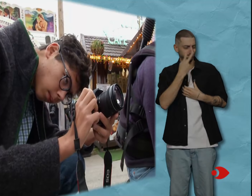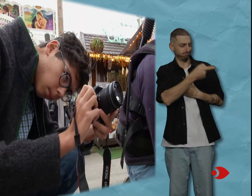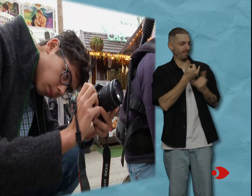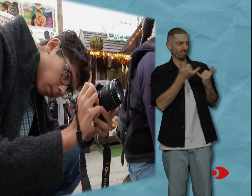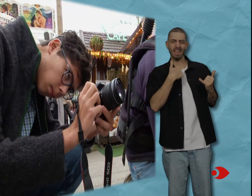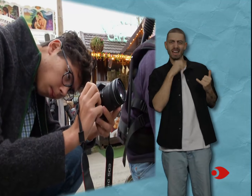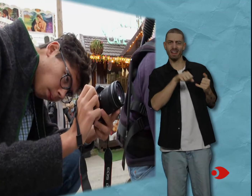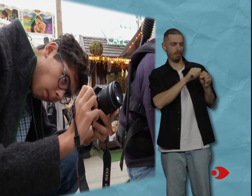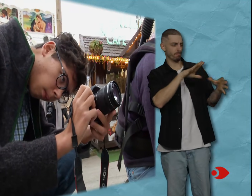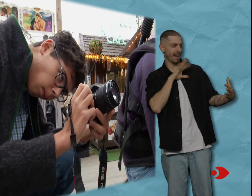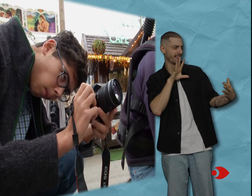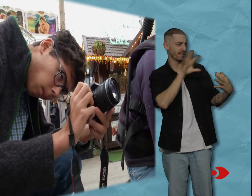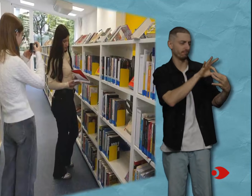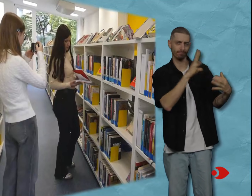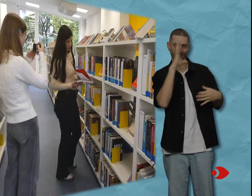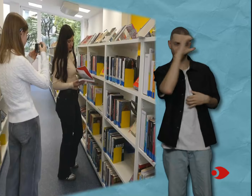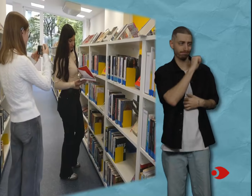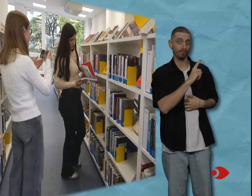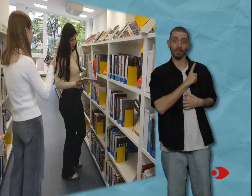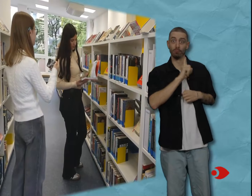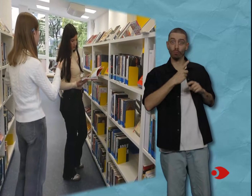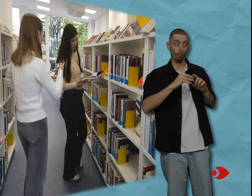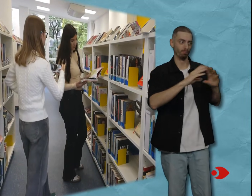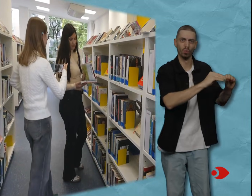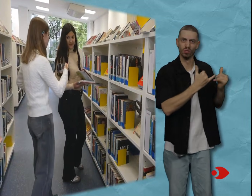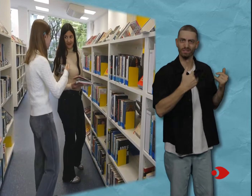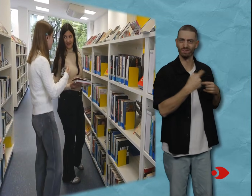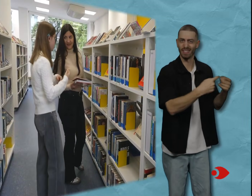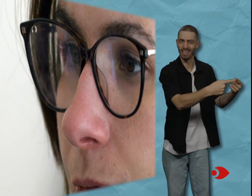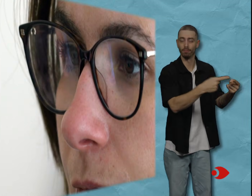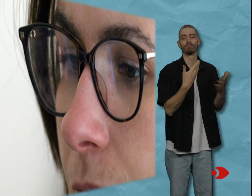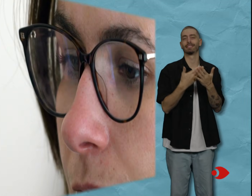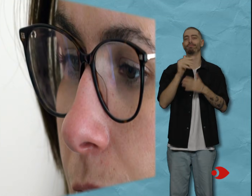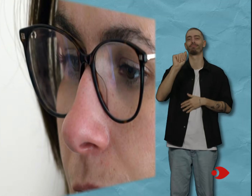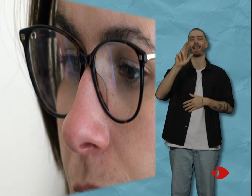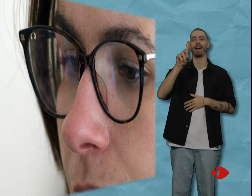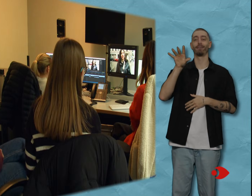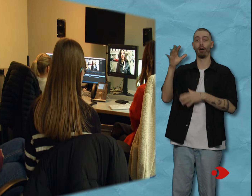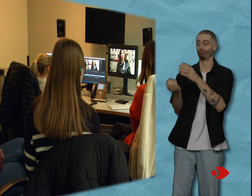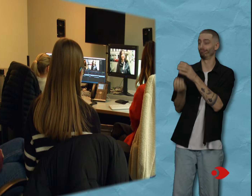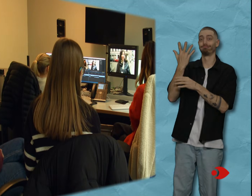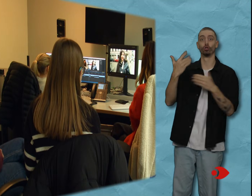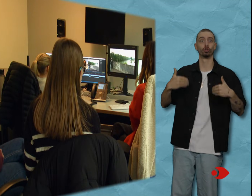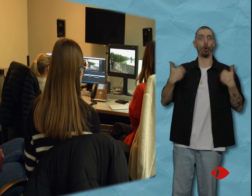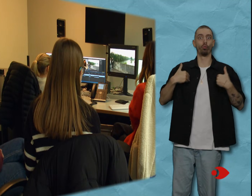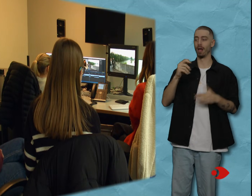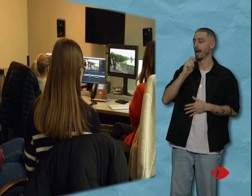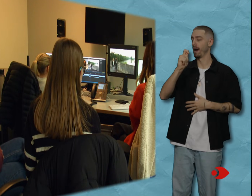um Medien zu verstehen und im besten Fall selbst zu machen. Genau dafür gibt's die "Young Reporter" der ARD.